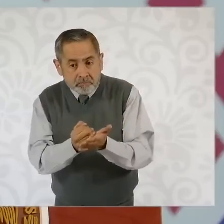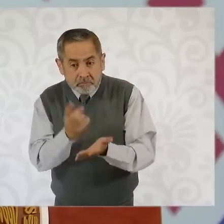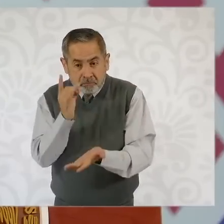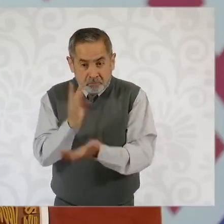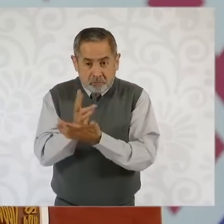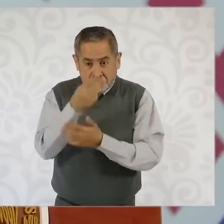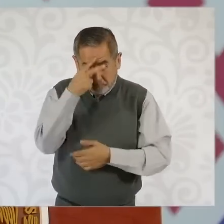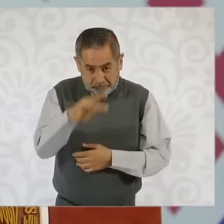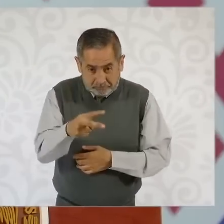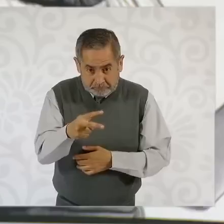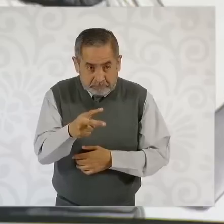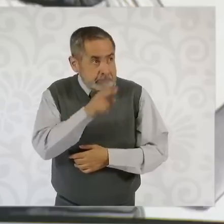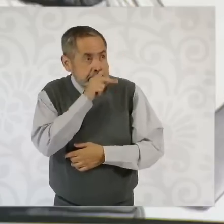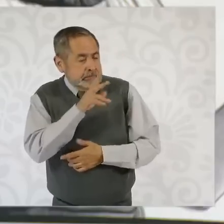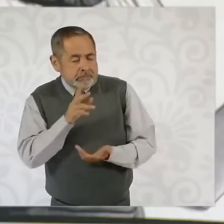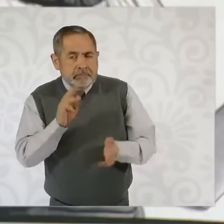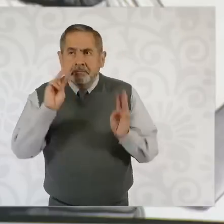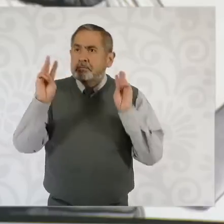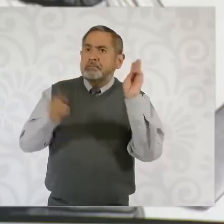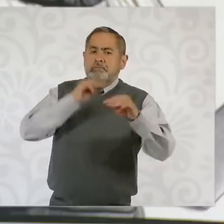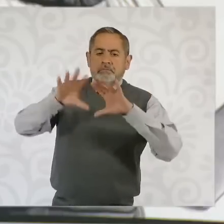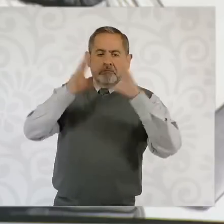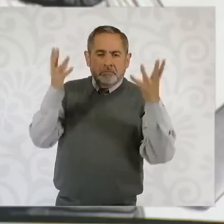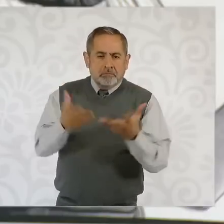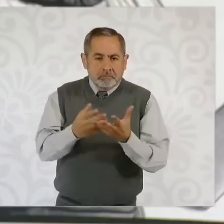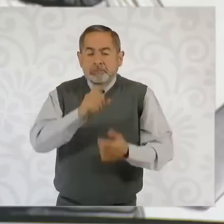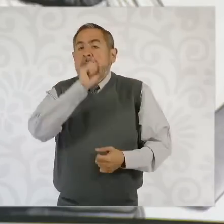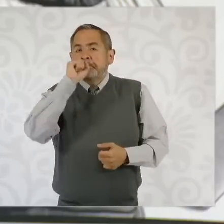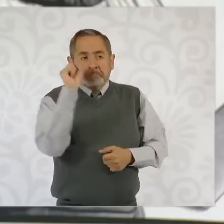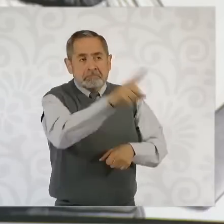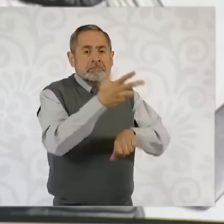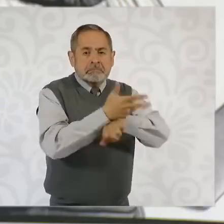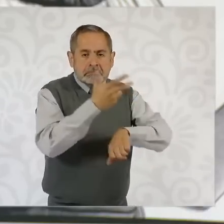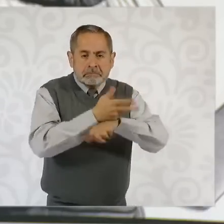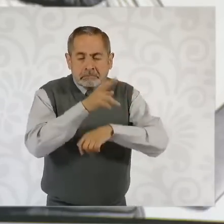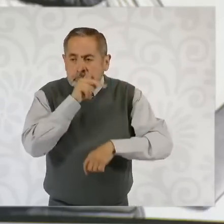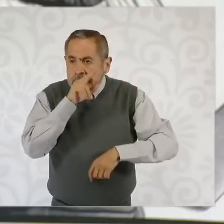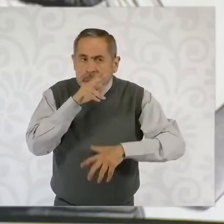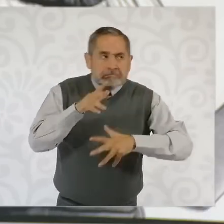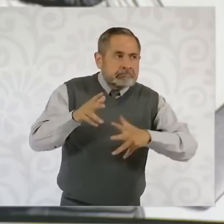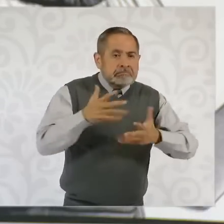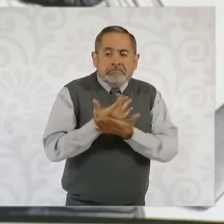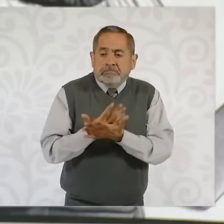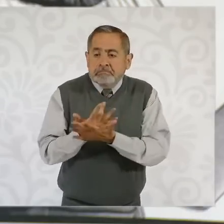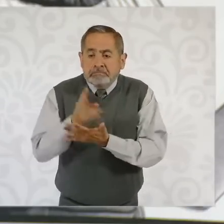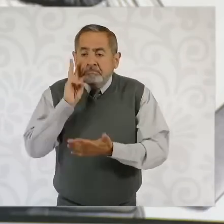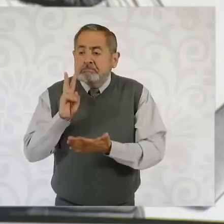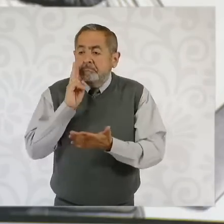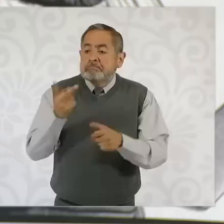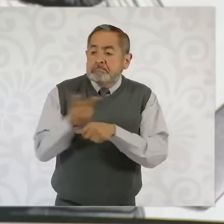mundo entero Incluso en el propio Estados Unidos están esperando a ver cómo se resuelven estos